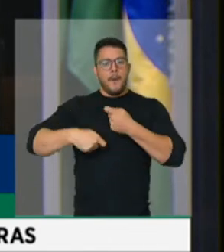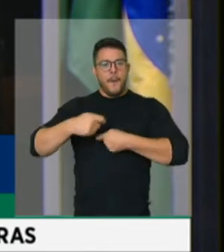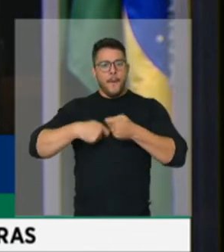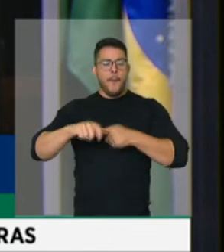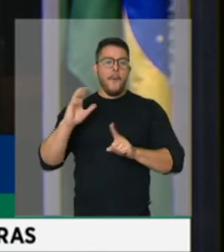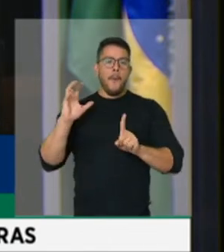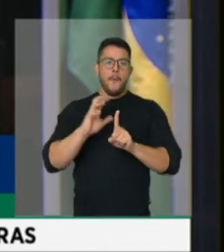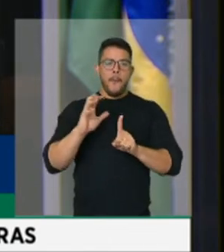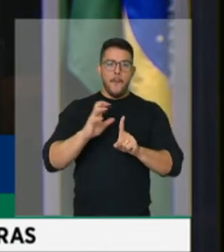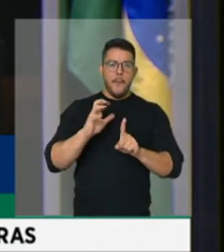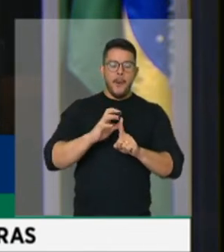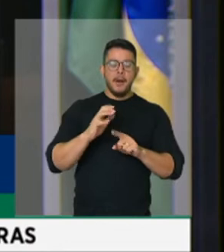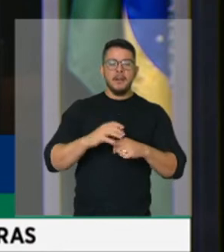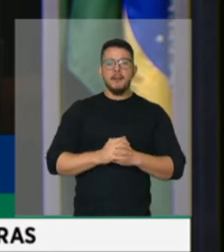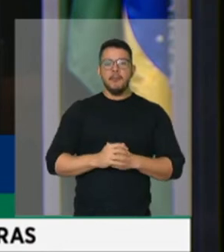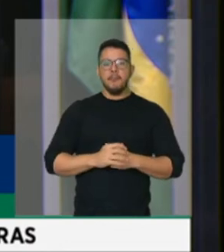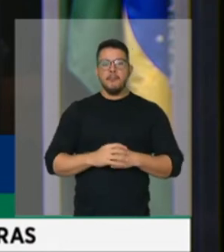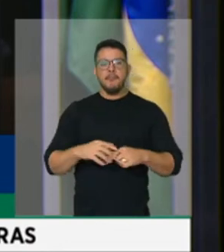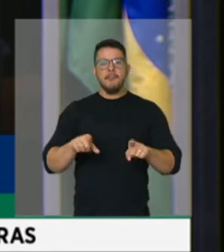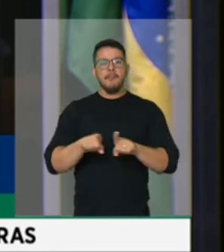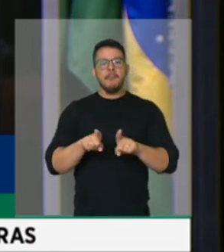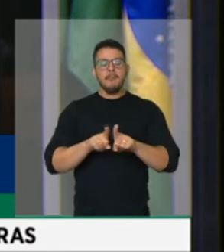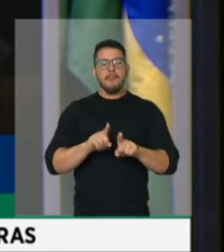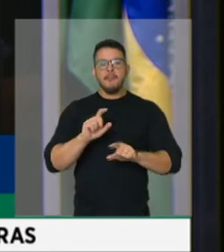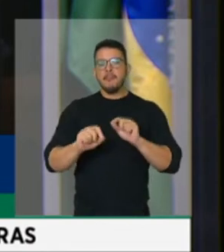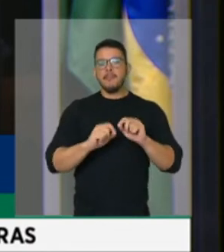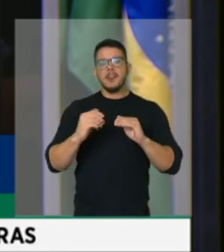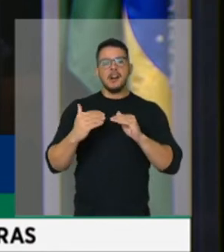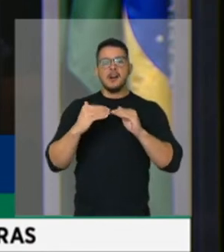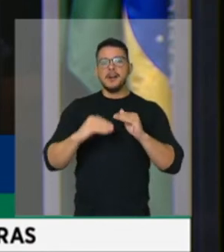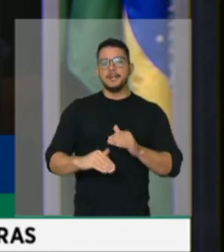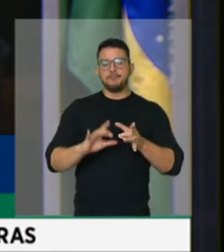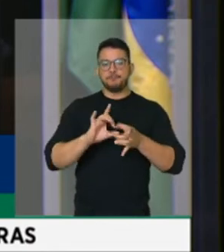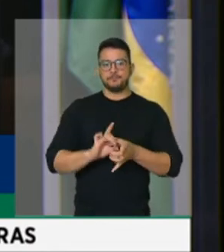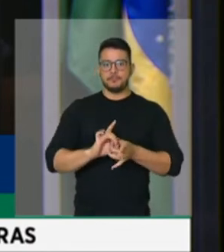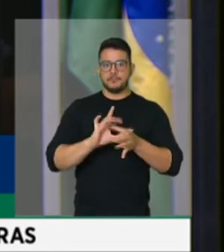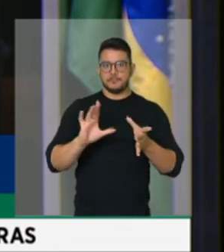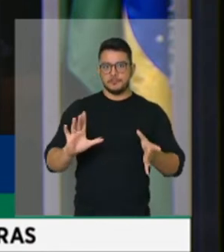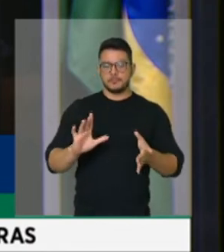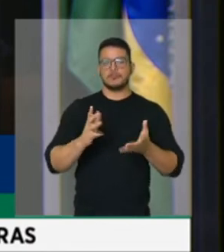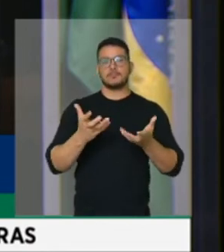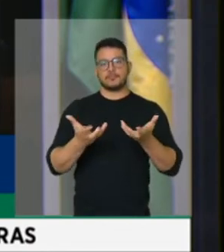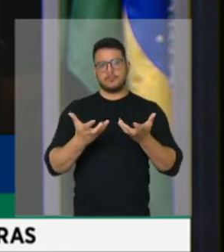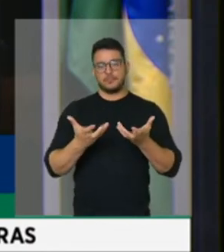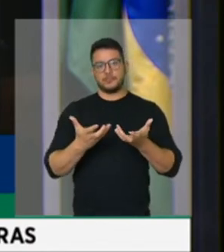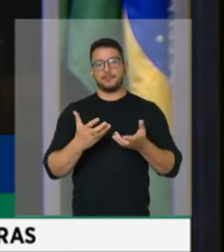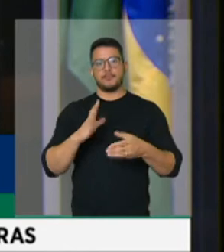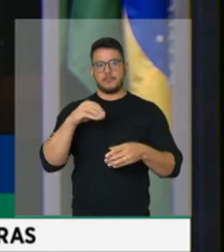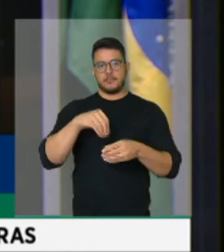ESTADO POR UM ÚNICO AGENTE PRIVADO NO CONTROLE DA ELETROBRAS TENDO EM VISTA POTENCIAIS PROBLEMAS ADVINDOS DA CONCENTRAÇÃO DO PODER DE